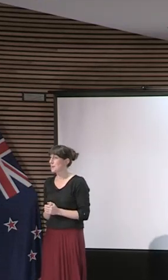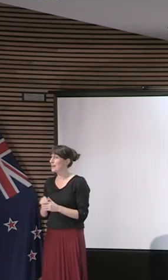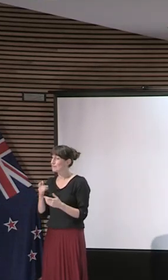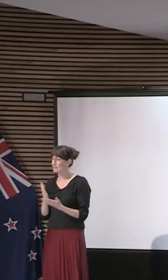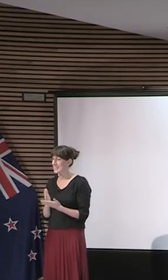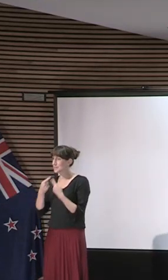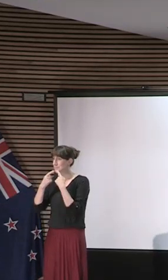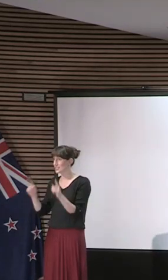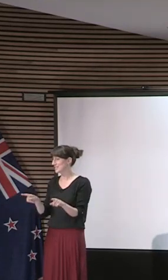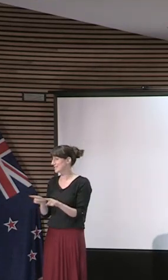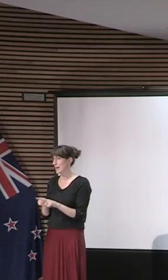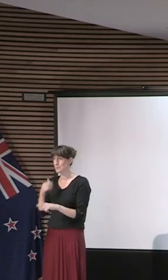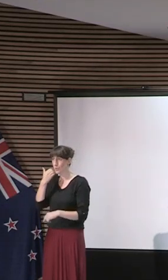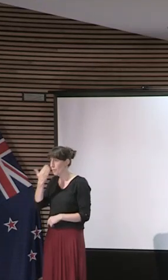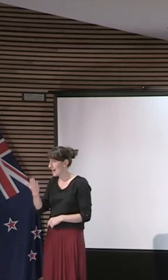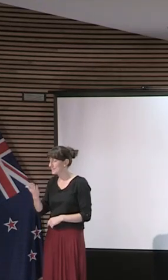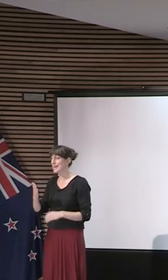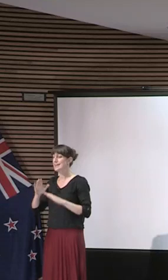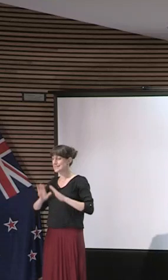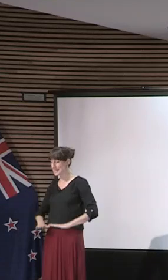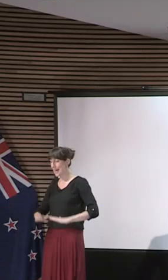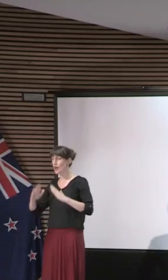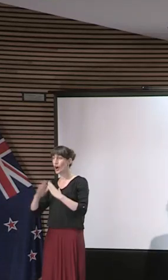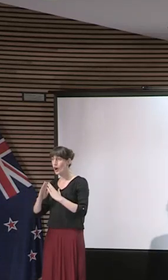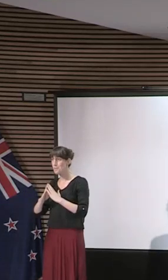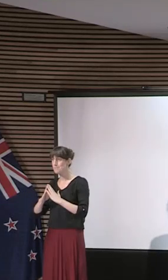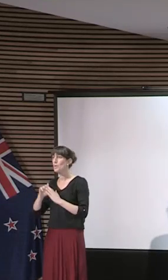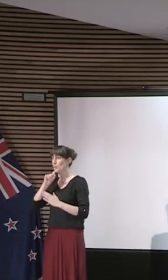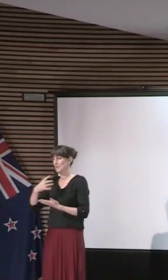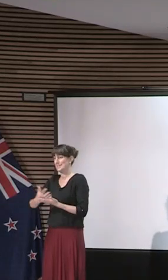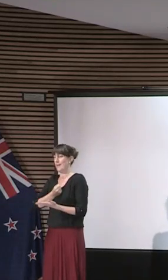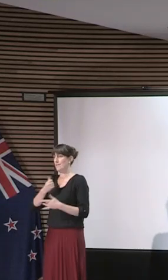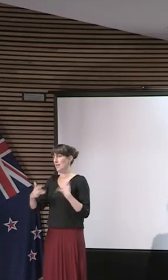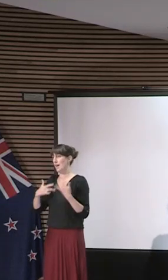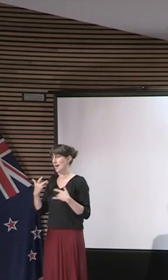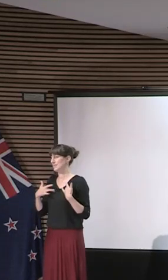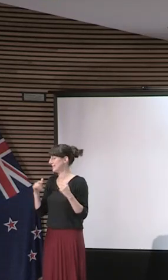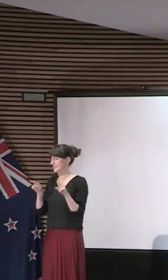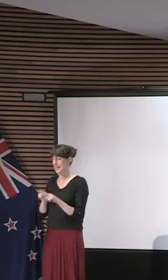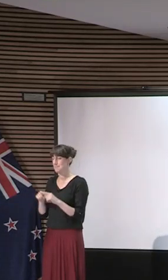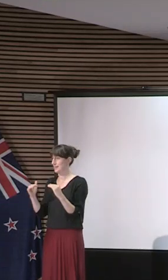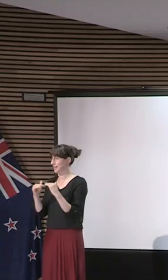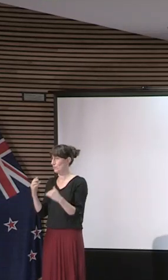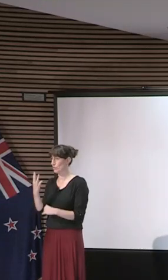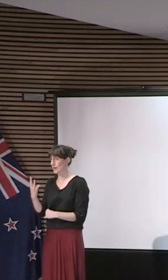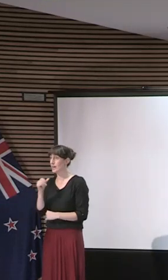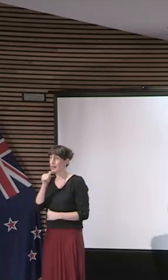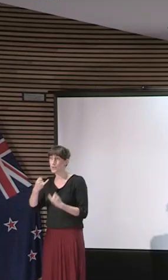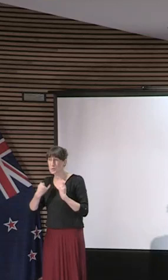me raru tonu etahi kaupapa iti e tika ana kia peitehia. No reira te nuinga, ko te korero he rite